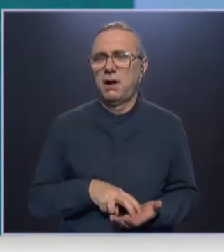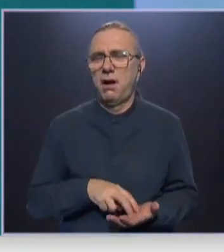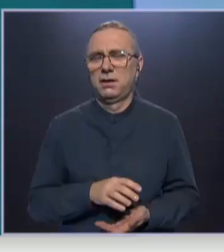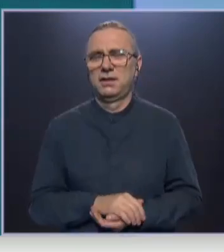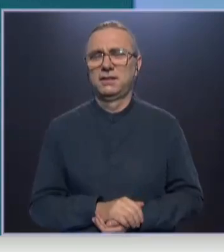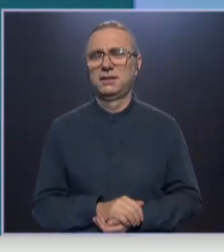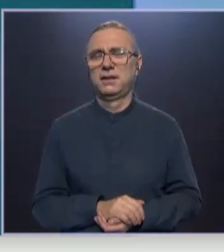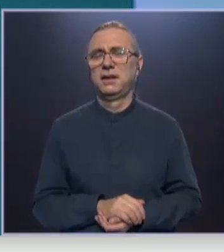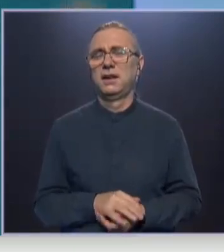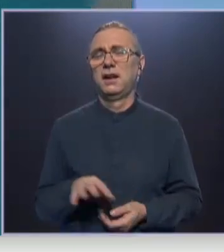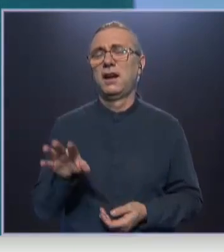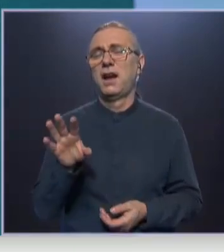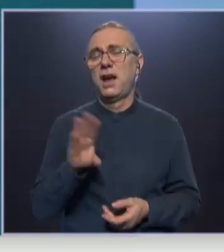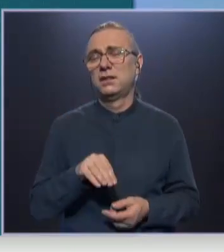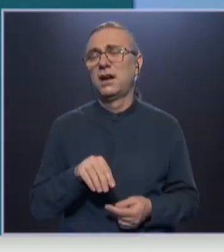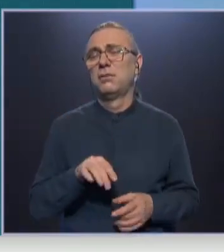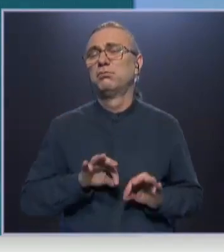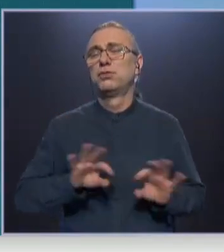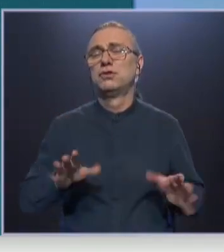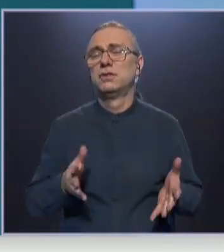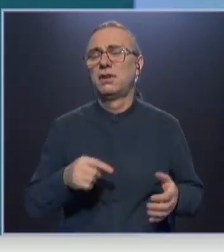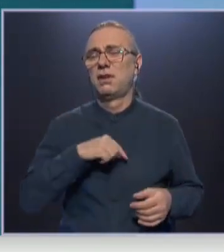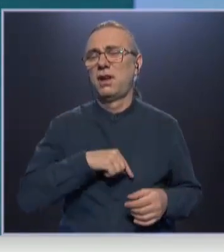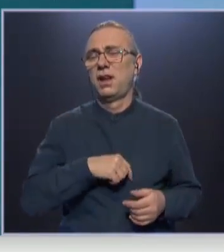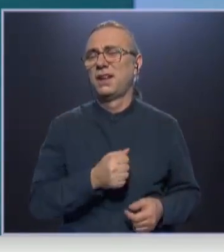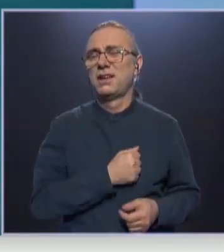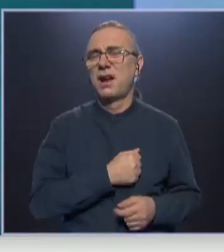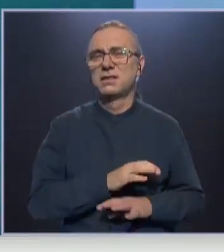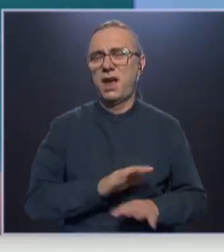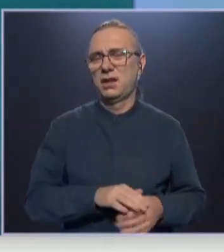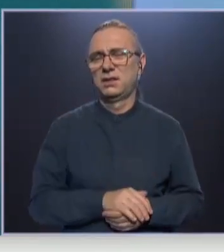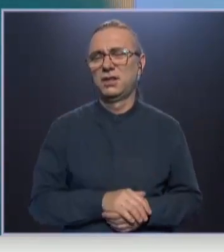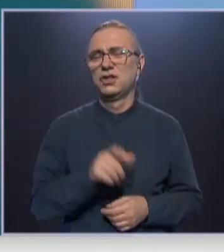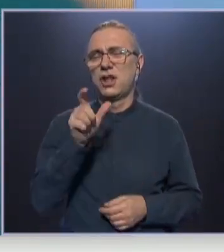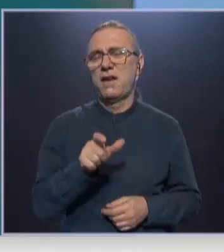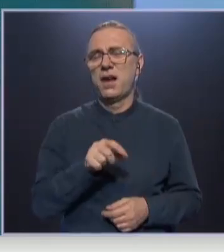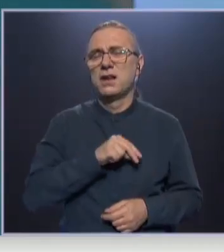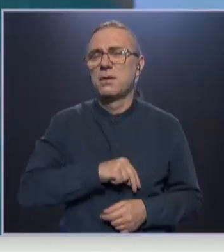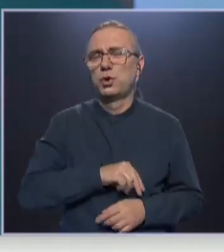из-за той самой нераскаянности из-за того что не потрудился человек малого сделать открыть свое сердце да